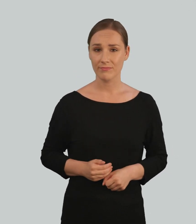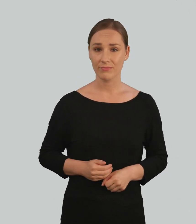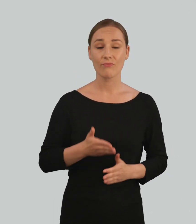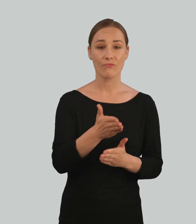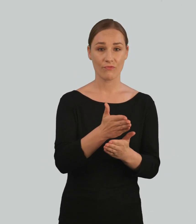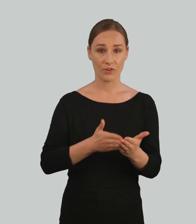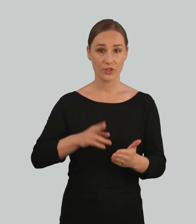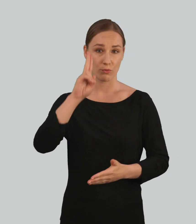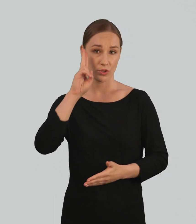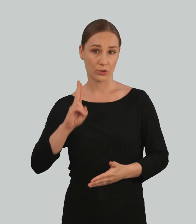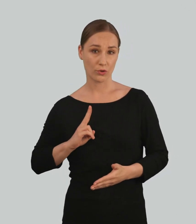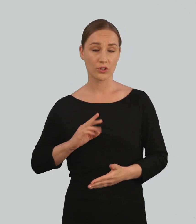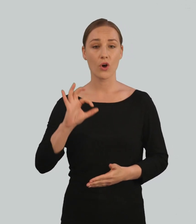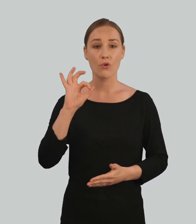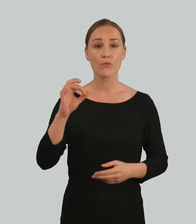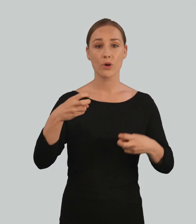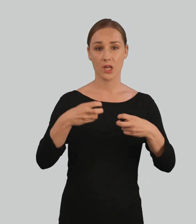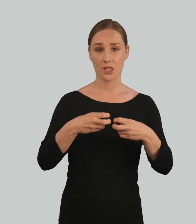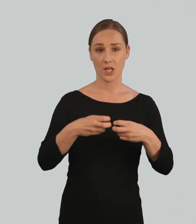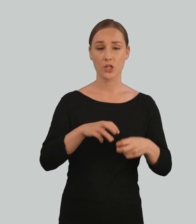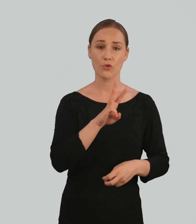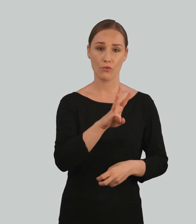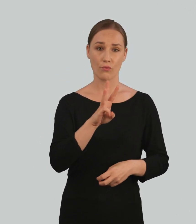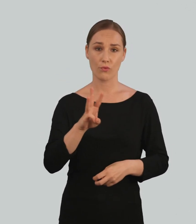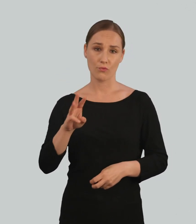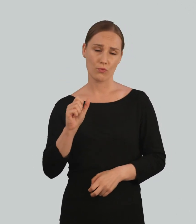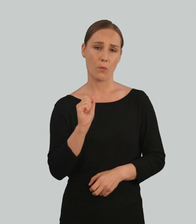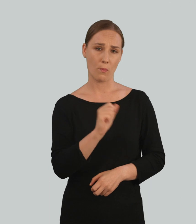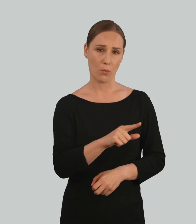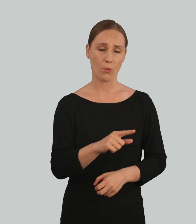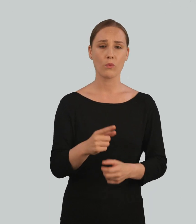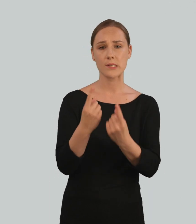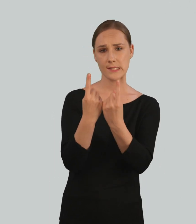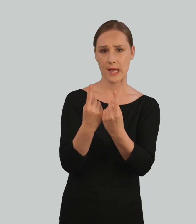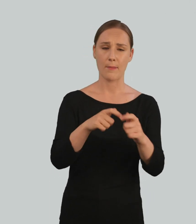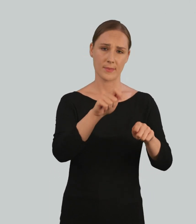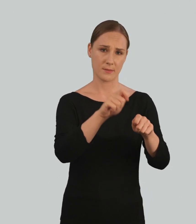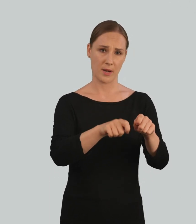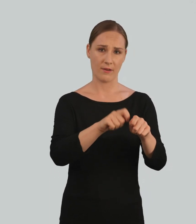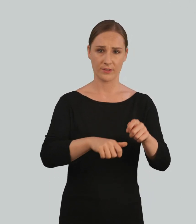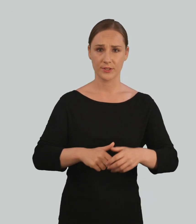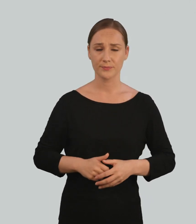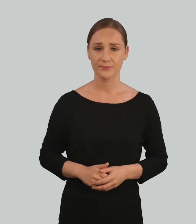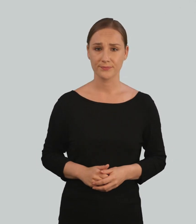oraz godziny otwarcia można znaleźć na ich stronach internetowych.